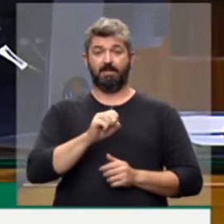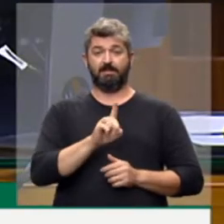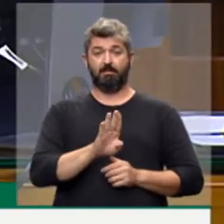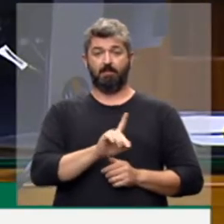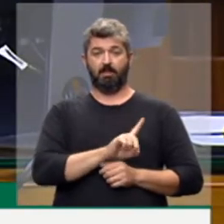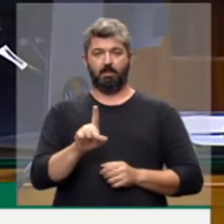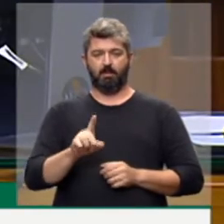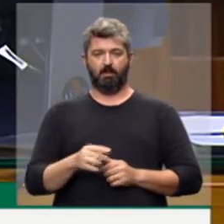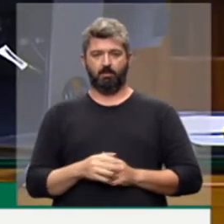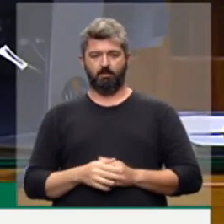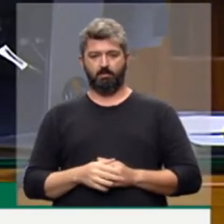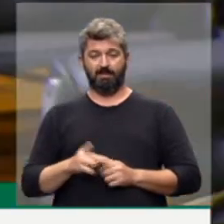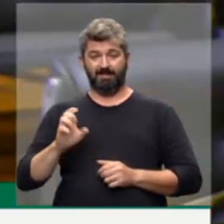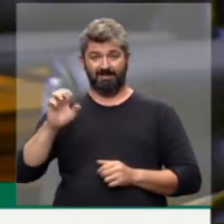REPUBLICANOS, PSDB. PSB? PDT.